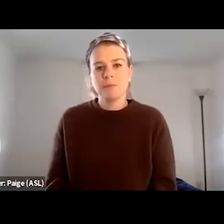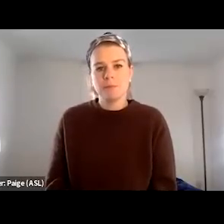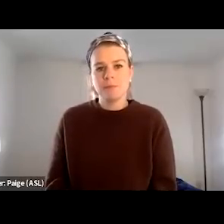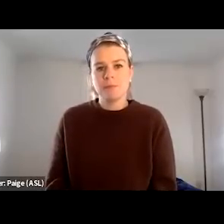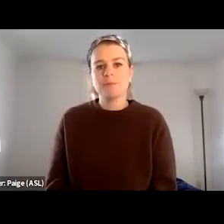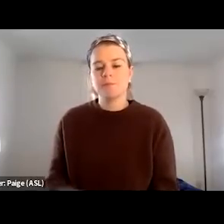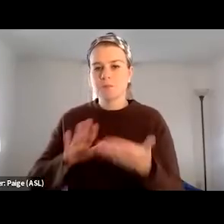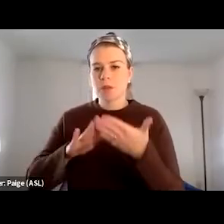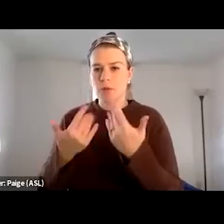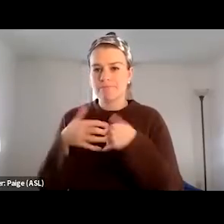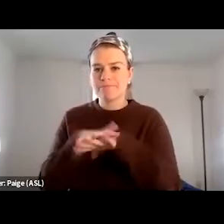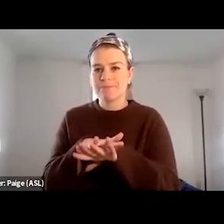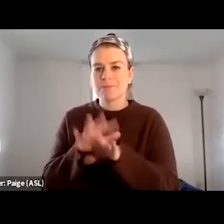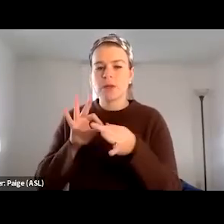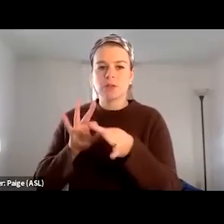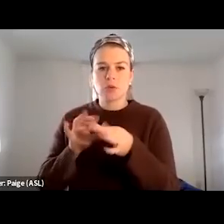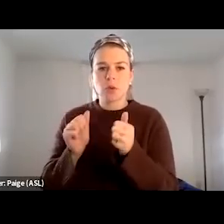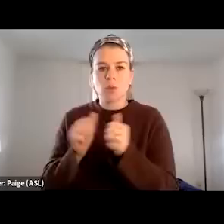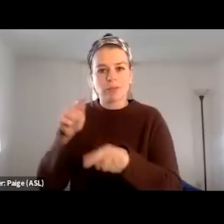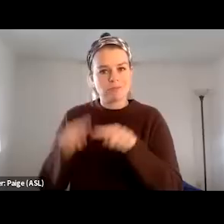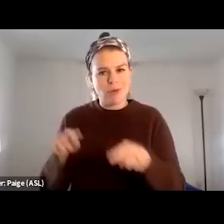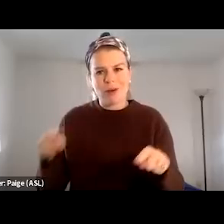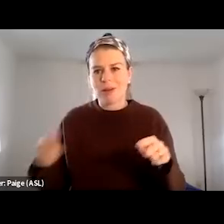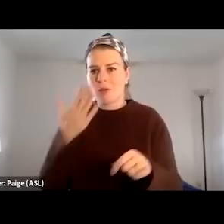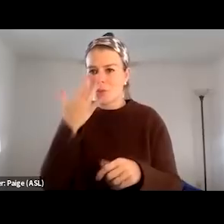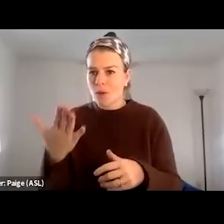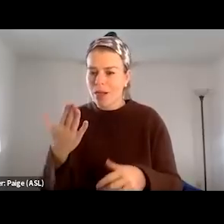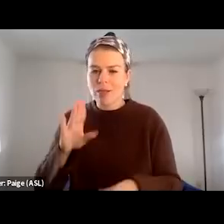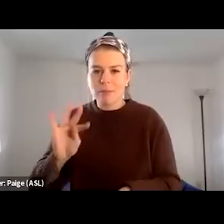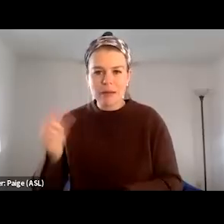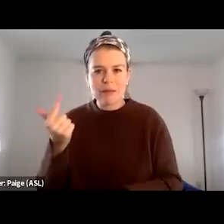La integración comunitaria se ha asociado con una variedad de resultados de bienestar y calidad de vida,